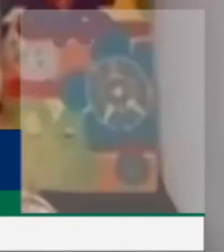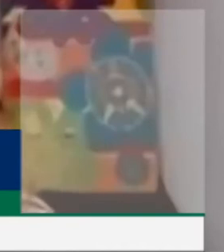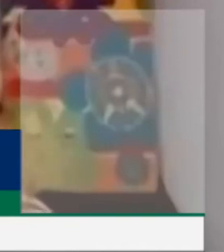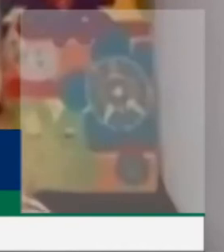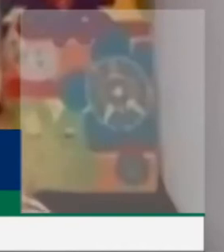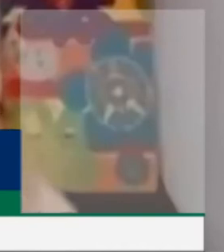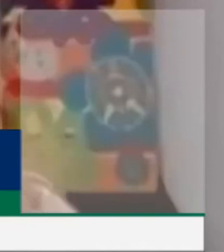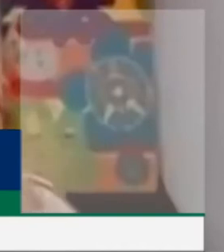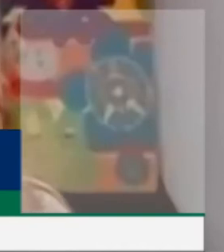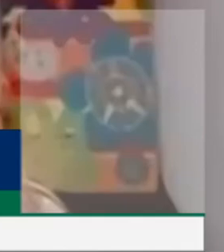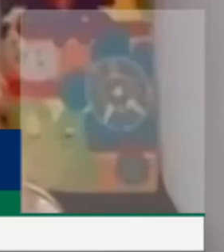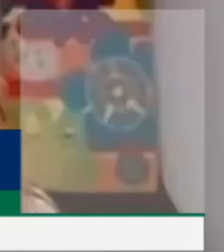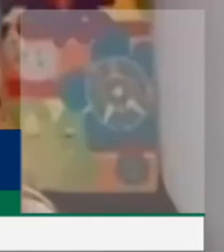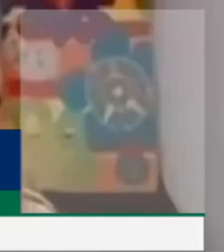NÓS SABEMOS QUE A ELETROBRAS TEM APOSTADO EM ENERGIA DE